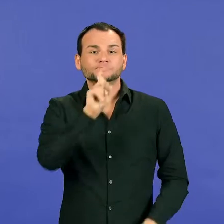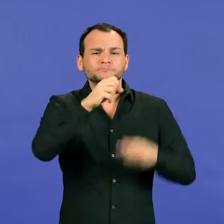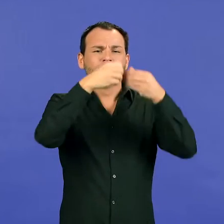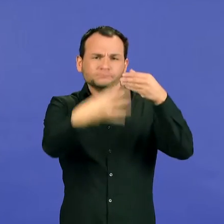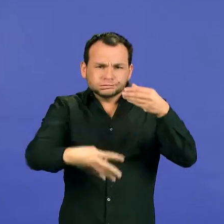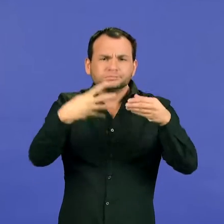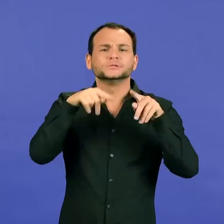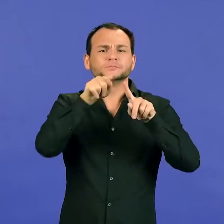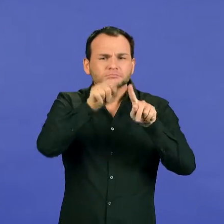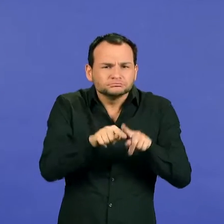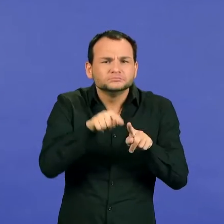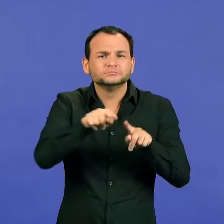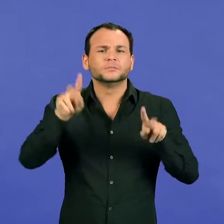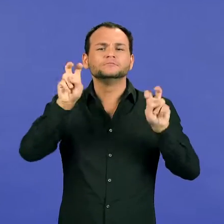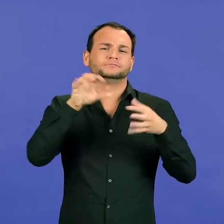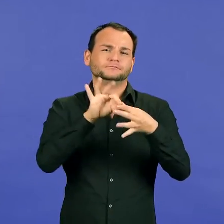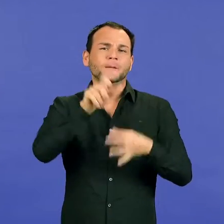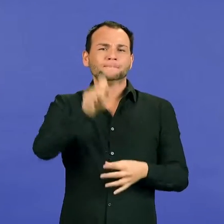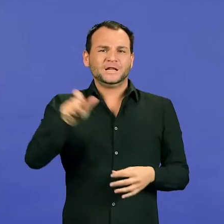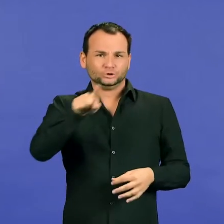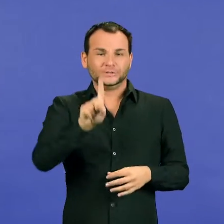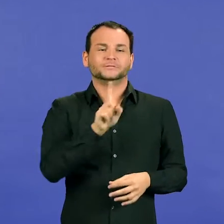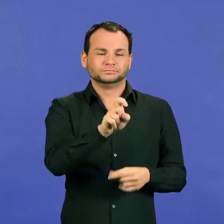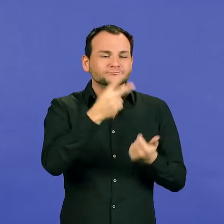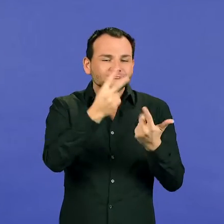unter der Rubrik "Im Museum unterwegs", "Menschen".